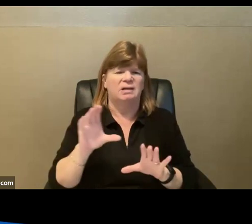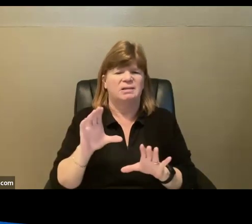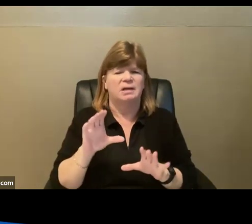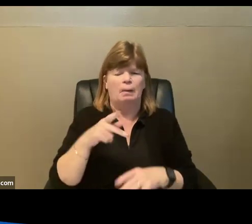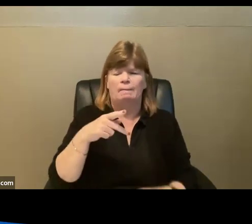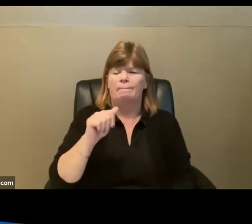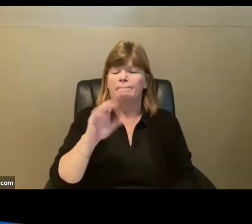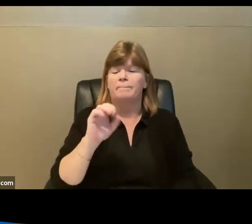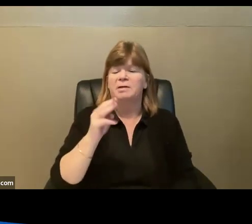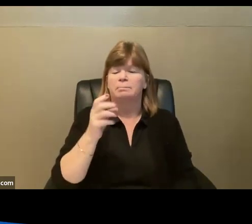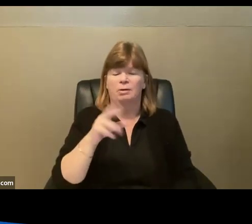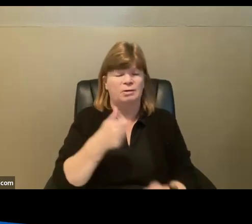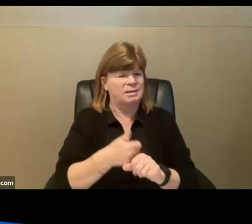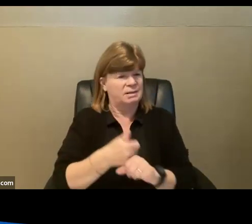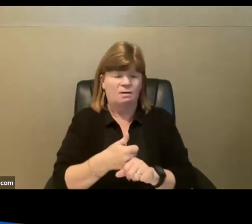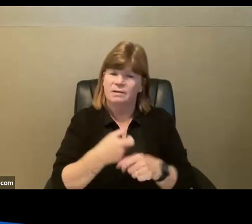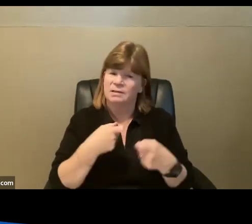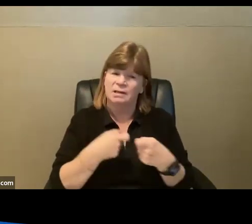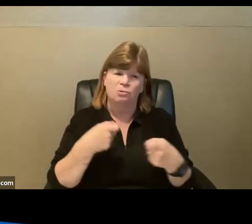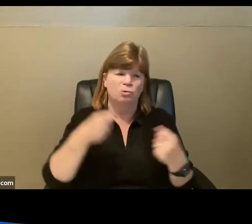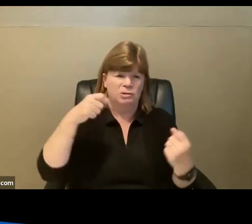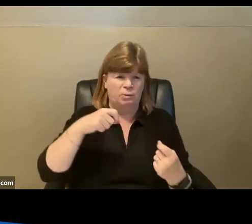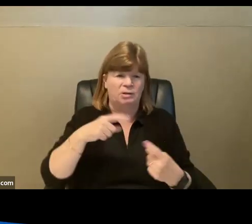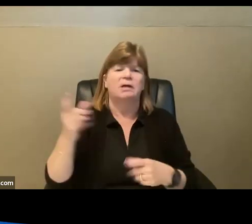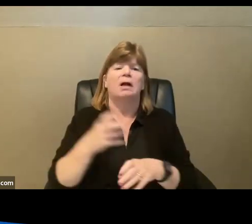Es estimulación eléctrica, y está logrando que muchas personas dejen el respirador.